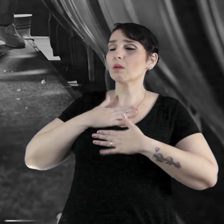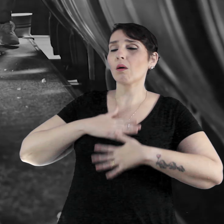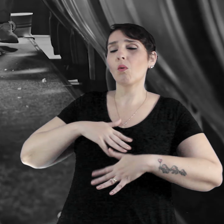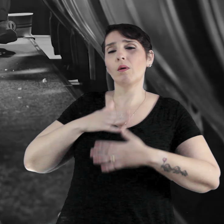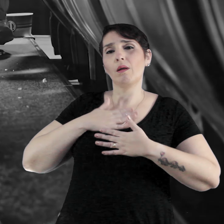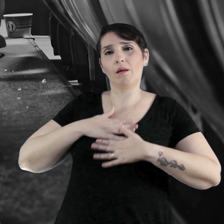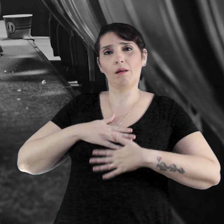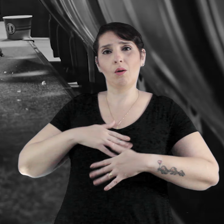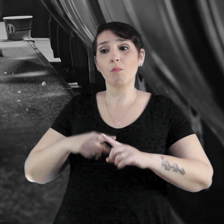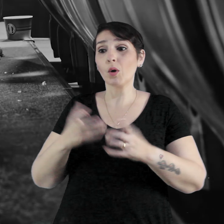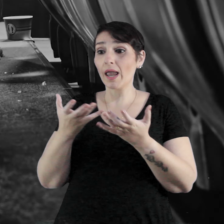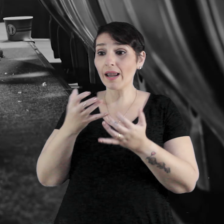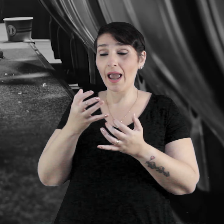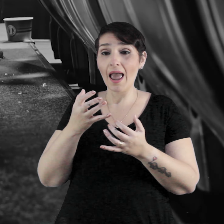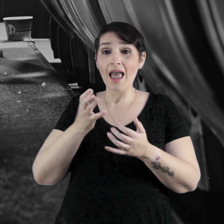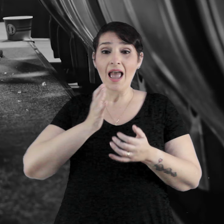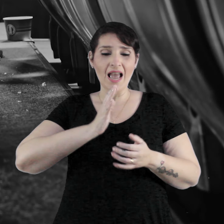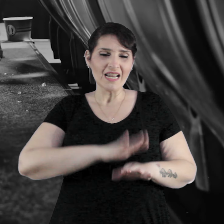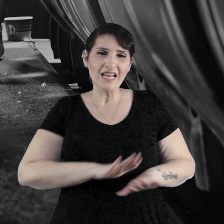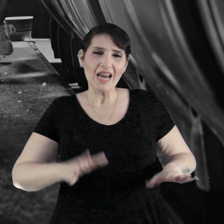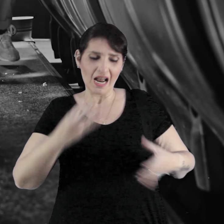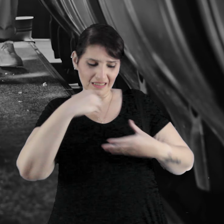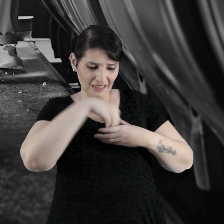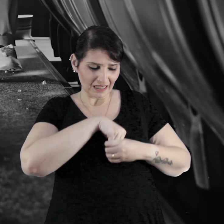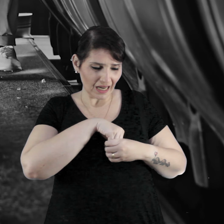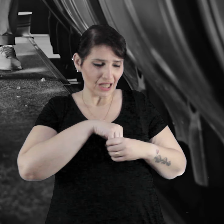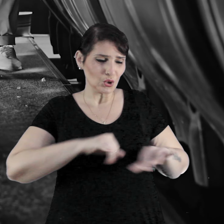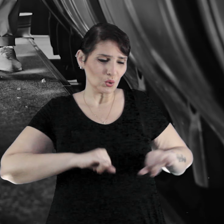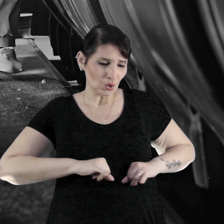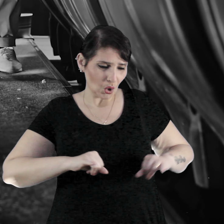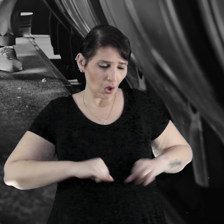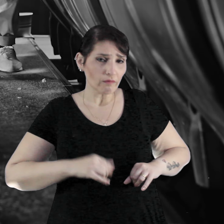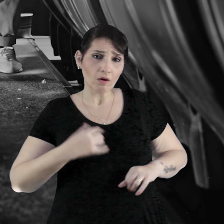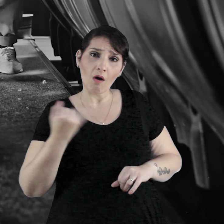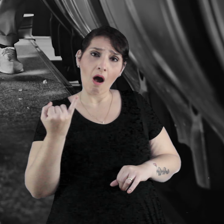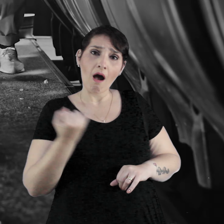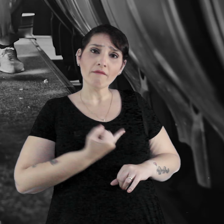para contar para a criança ferida e sofrida dentro de nós que ela não precisa mais sofrer.